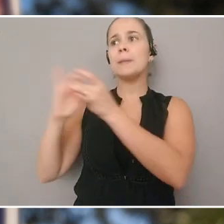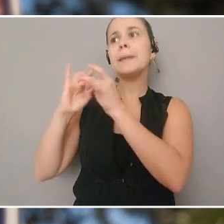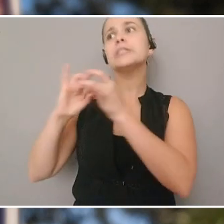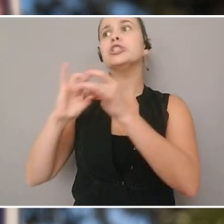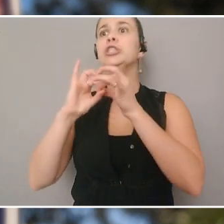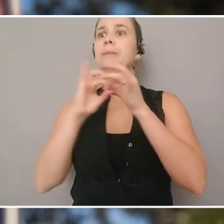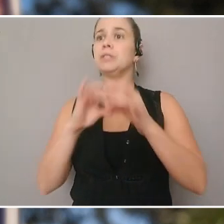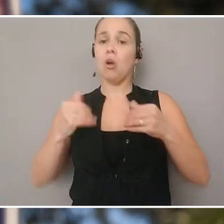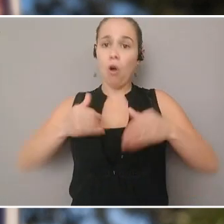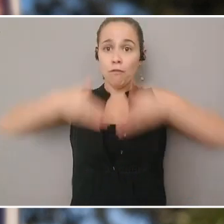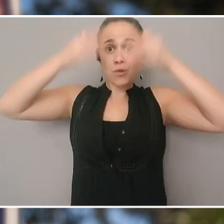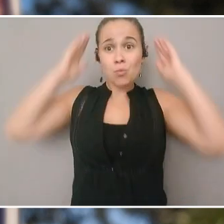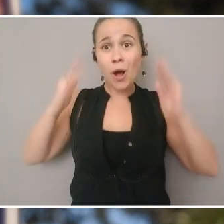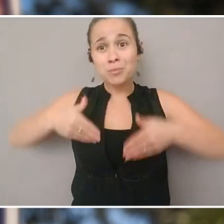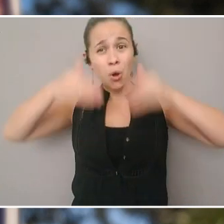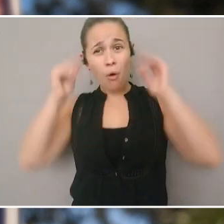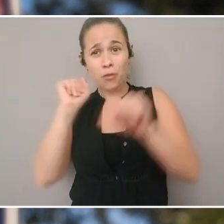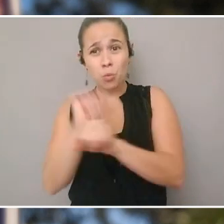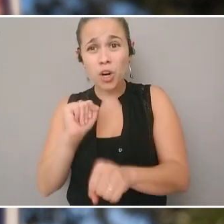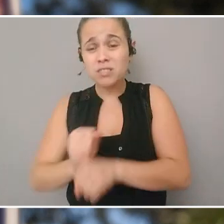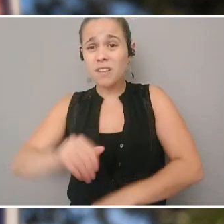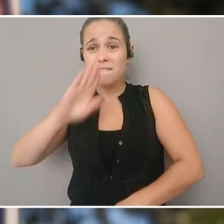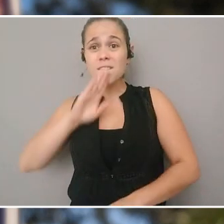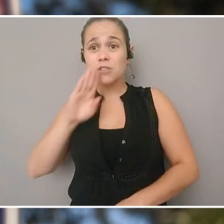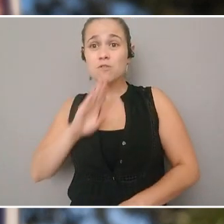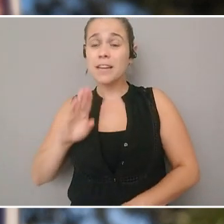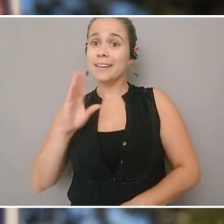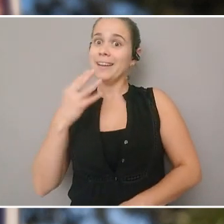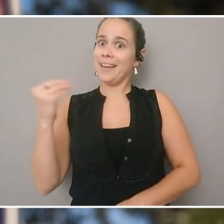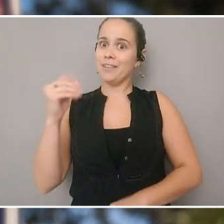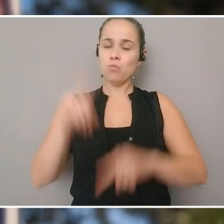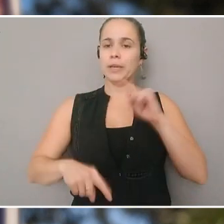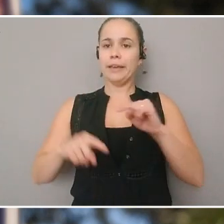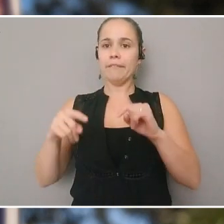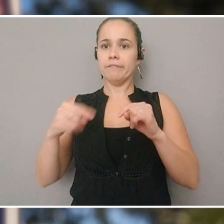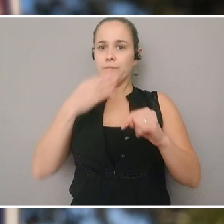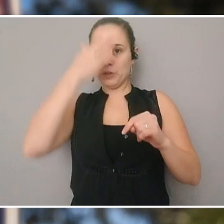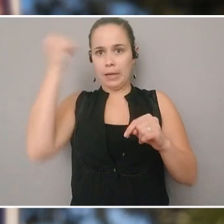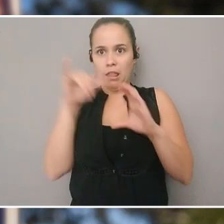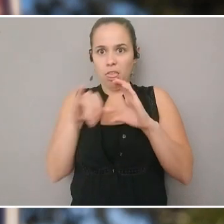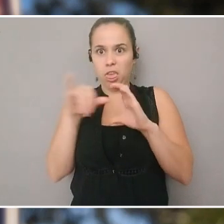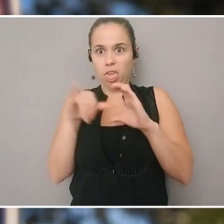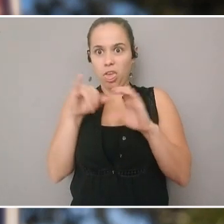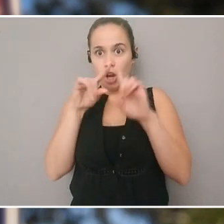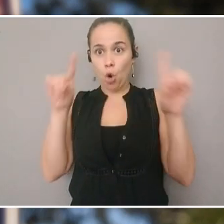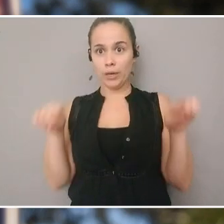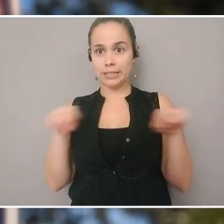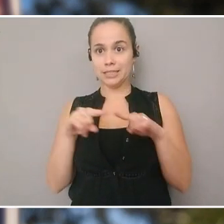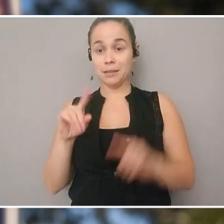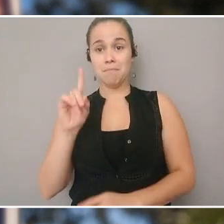con exceso de trabajo, frustrado, y no podemos